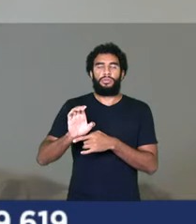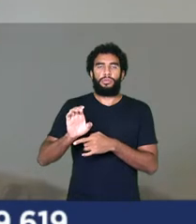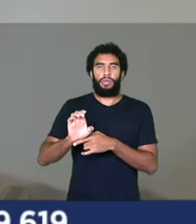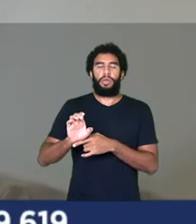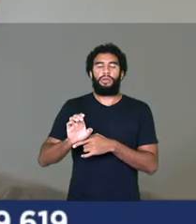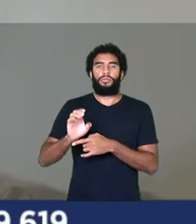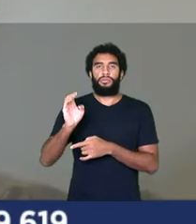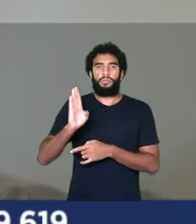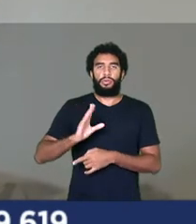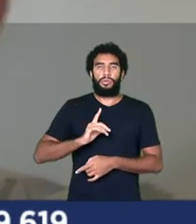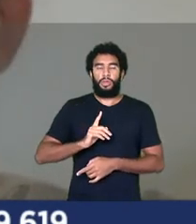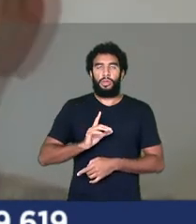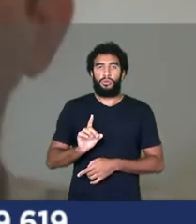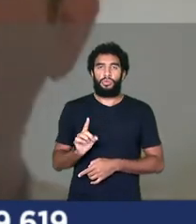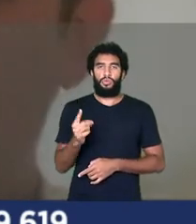DOS ESTADOS DO BRASIL PODE TER